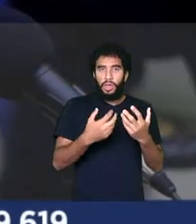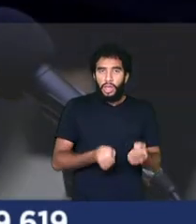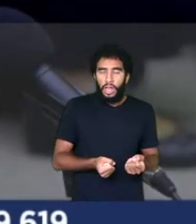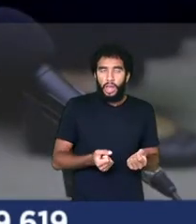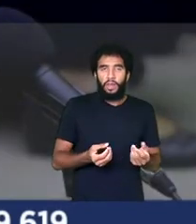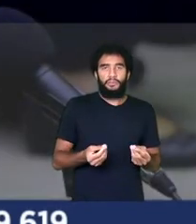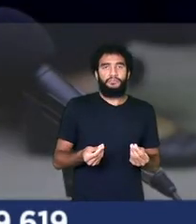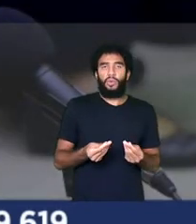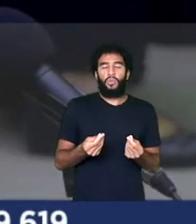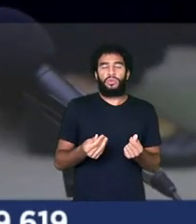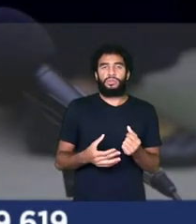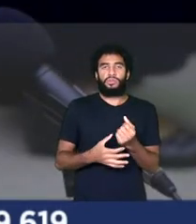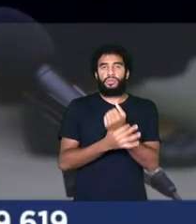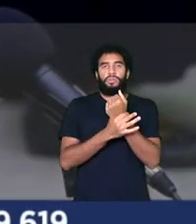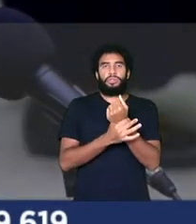CATARMOS A ESSE DESTAQUE CAUSA UMA INSEGURANÇA TRIBUTÁRIA.